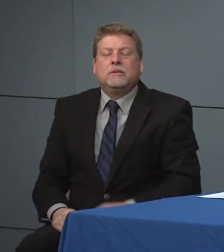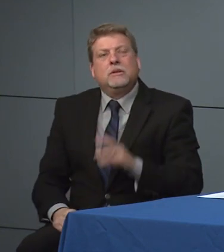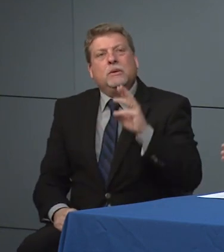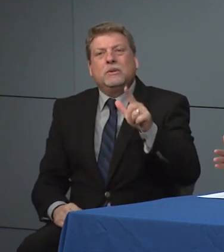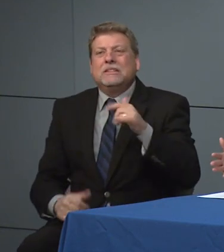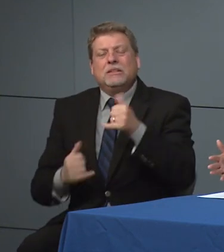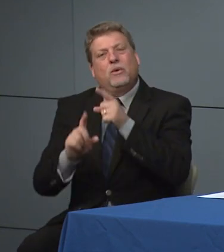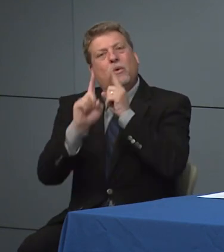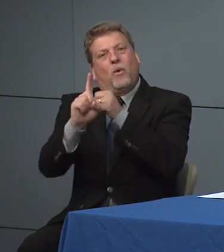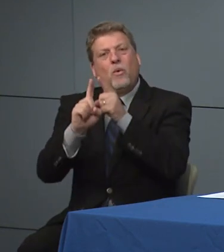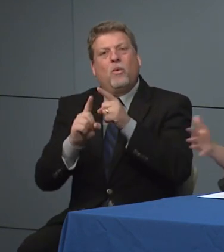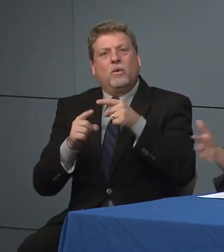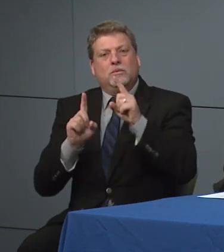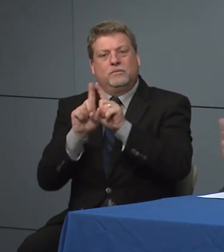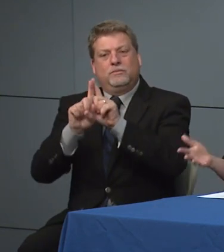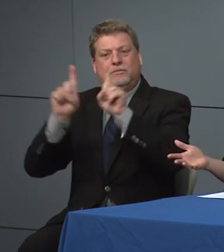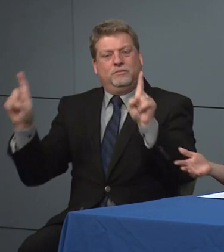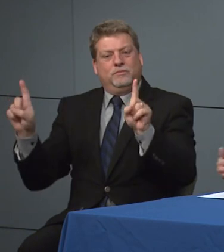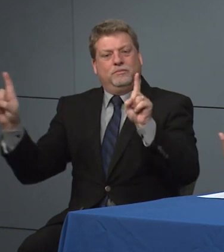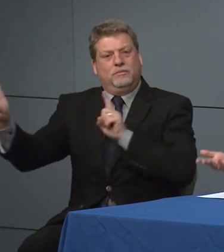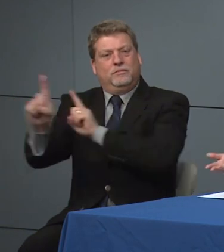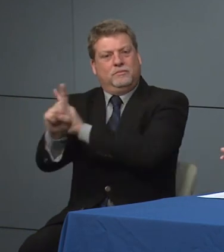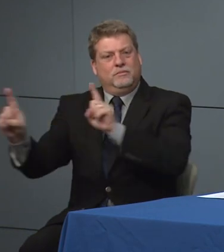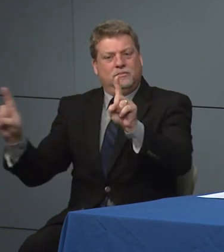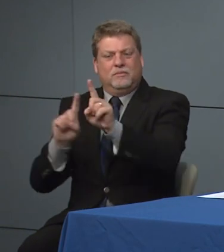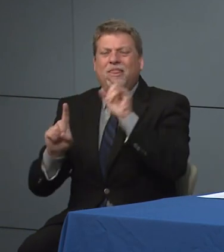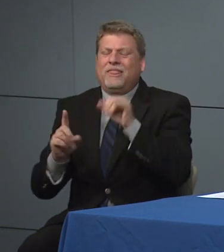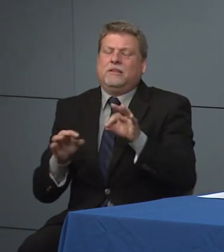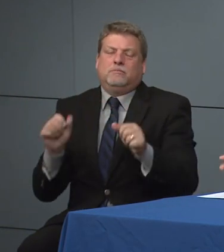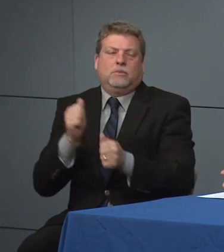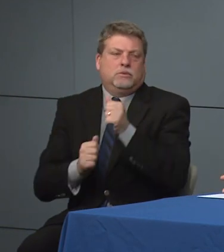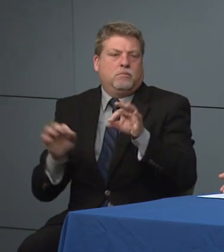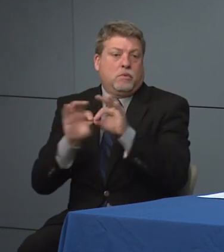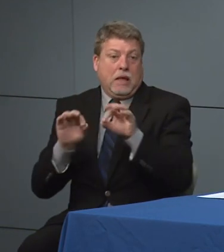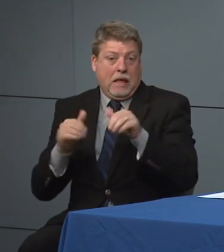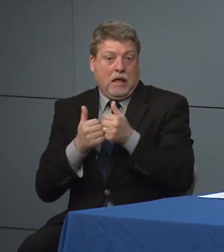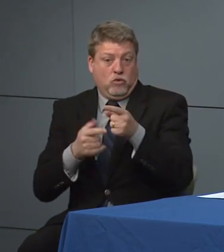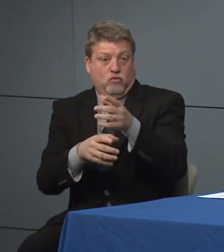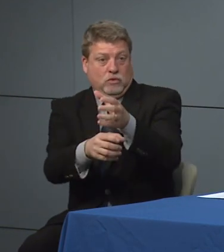Creo que desde el punto de vista de distancia social, ese punto de vista que no estamos en contacto con otras